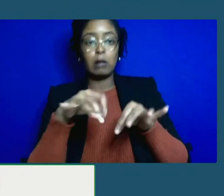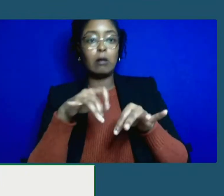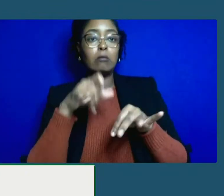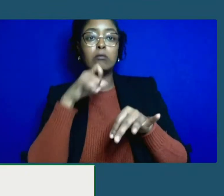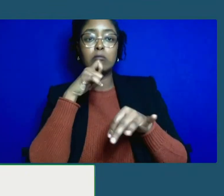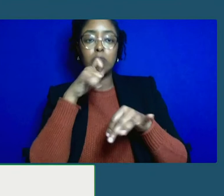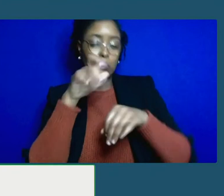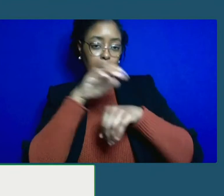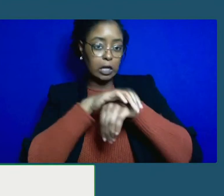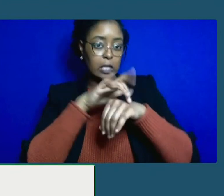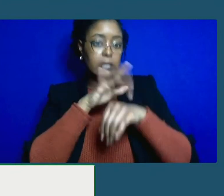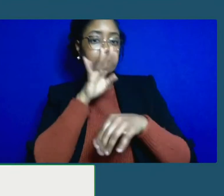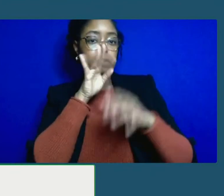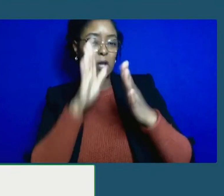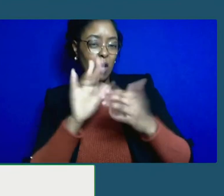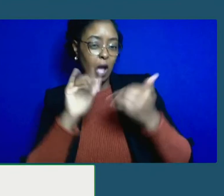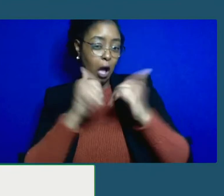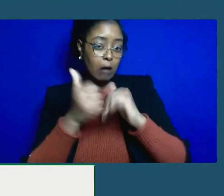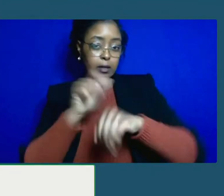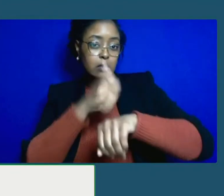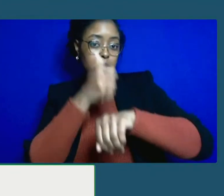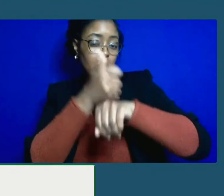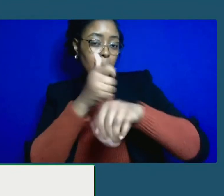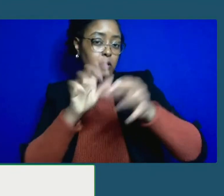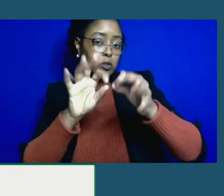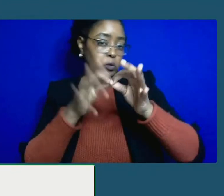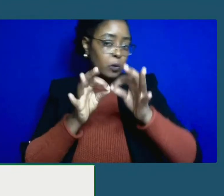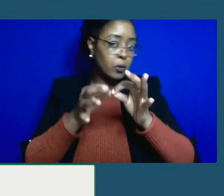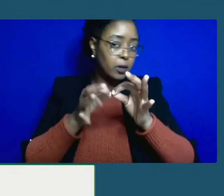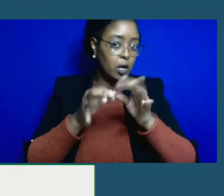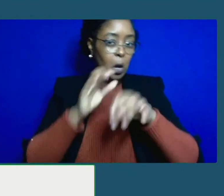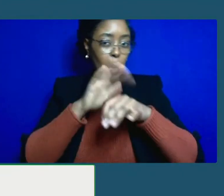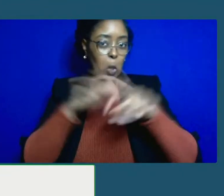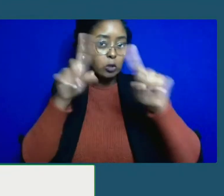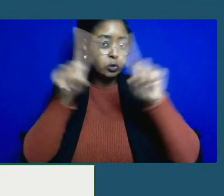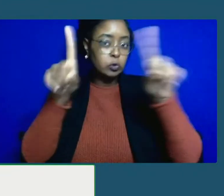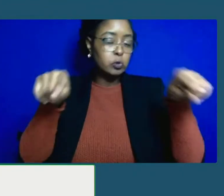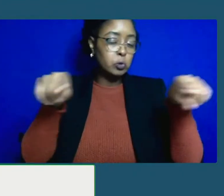Saber si ese informe y no su